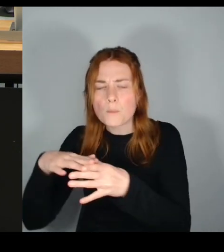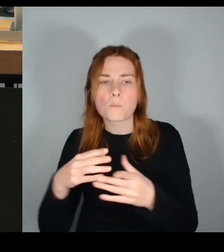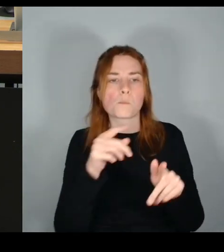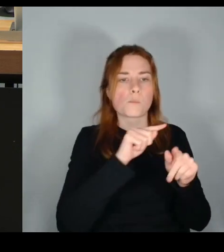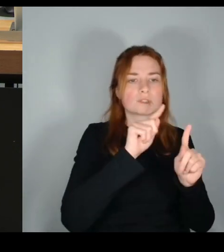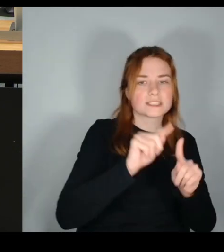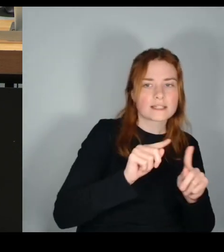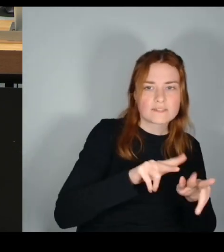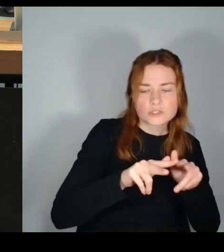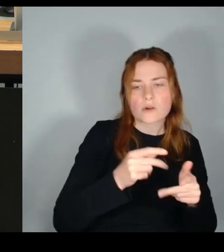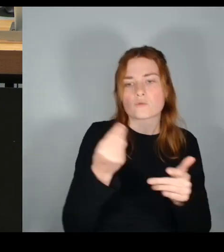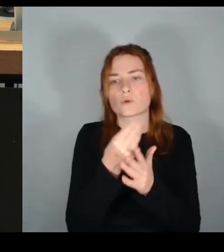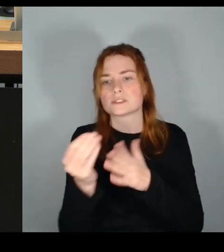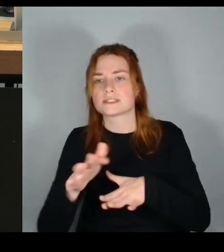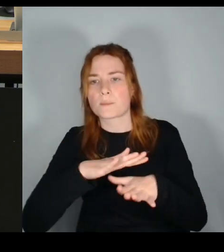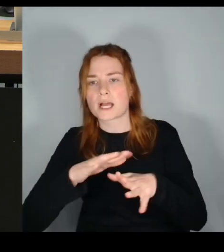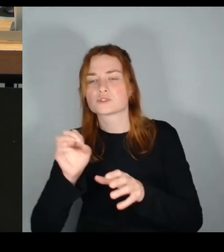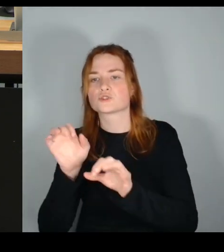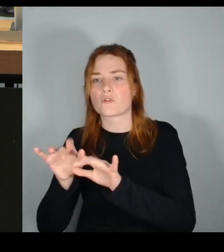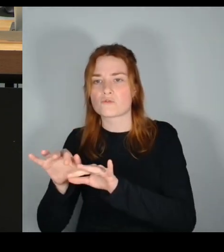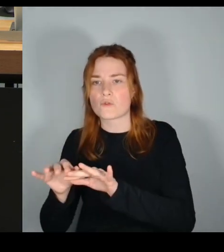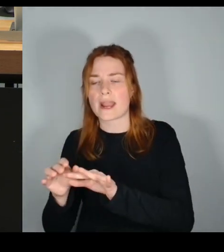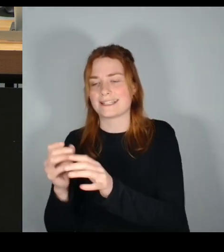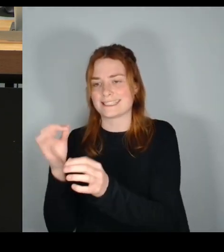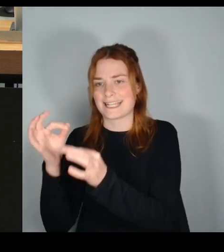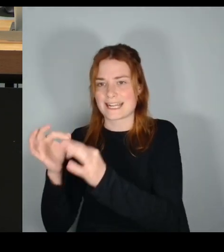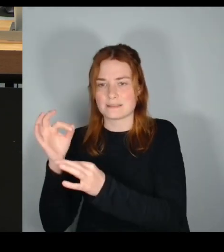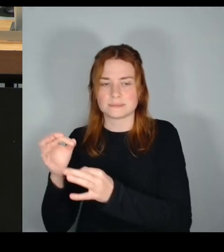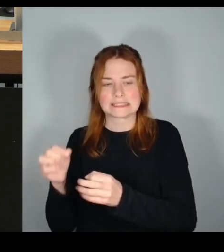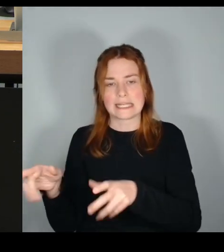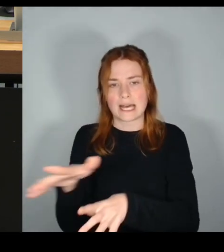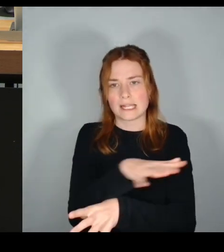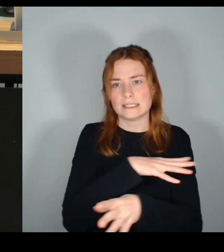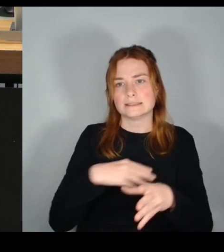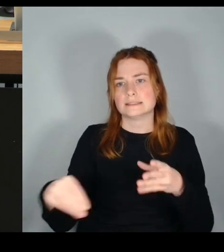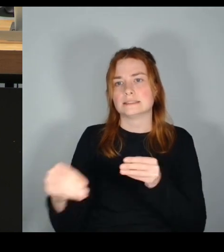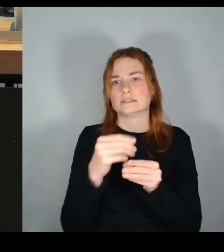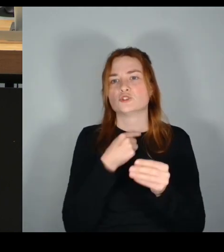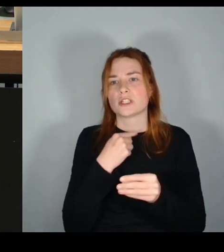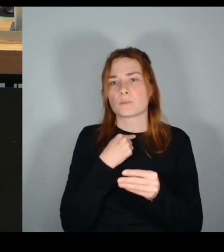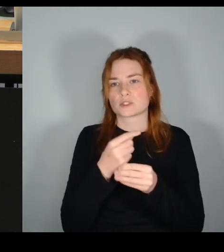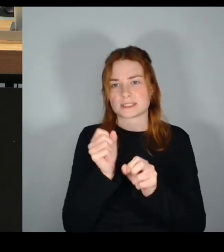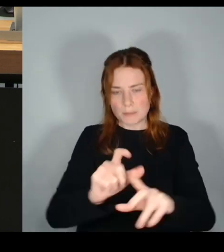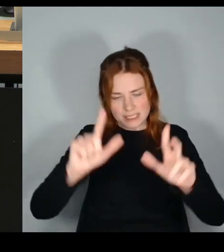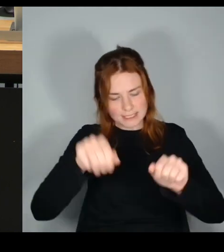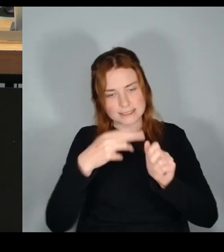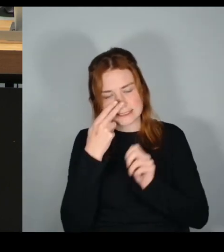Diese Berichte in Zusammenarbeit von den Ländern Berlin und Brandenburg mit der IHK Berlin, der IHK Potsdam und dem Medienboard Berlin